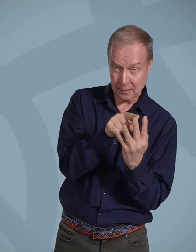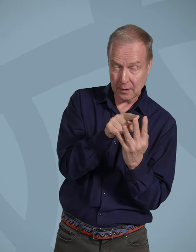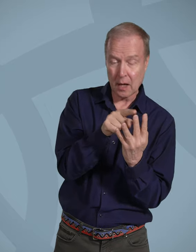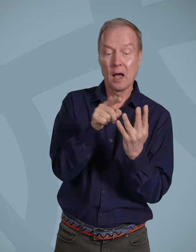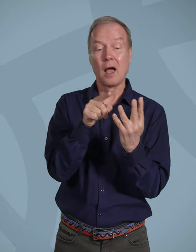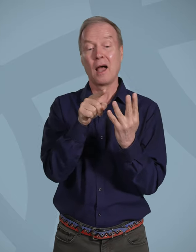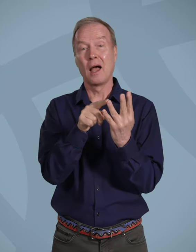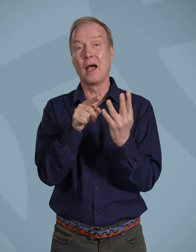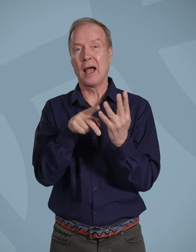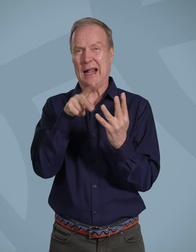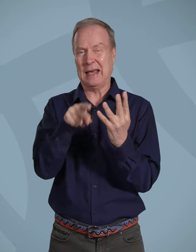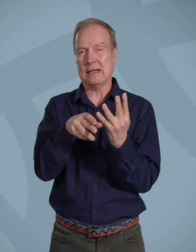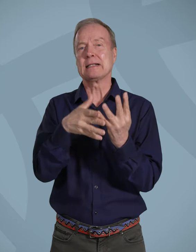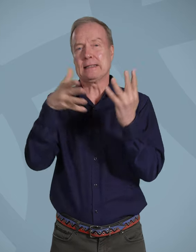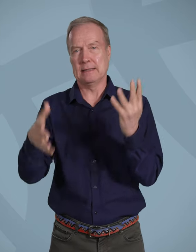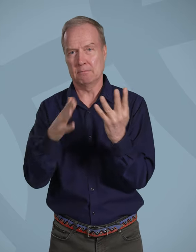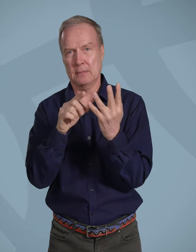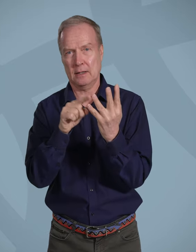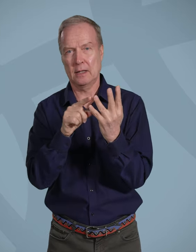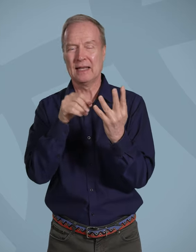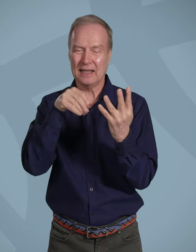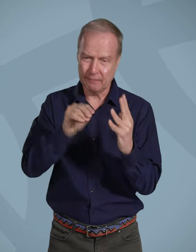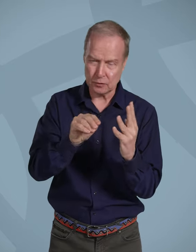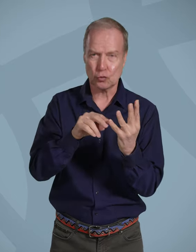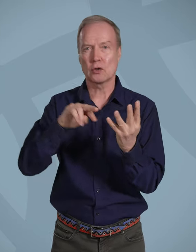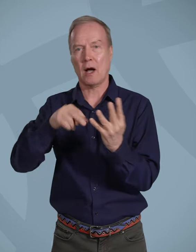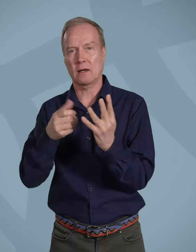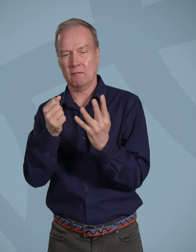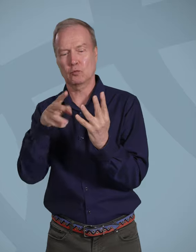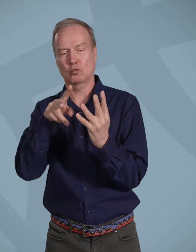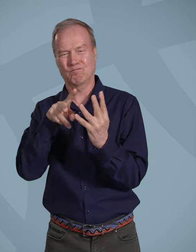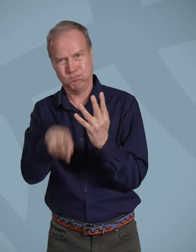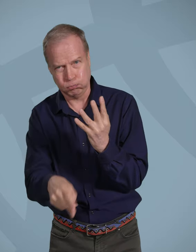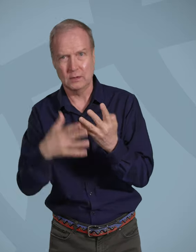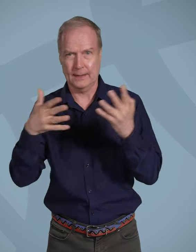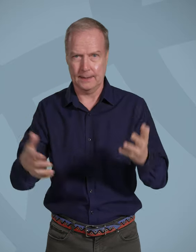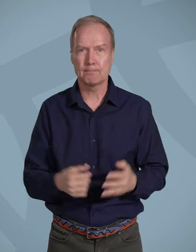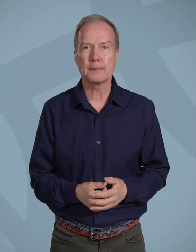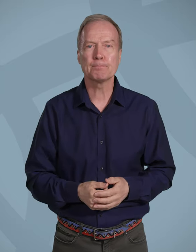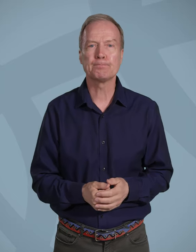Suurin osa leikkauksista kohdentuu kuitenkin investointi- ja hankeavustuksiin.